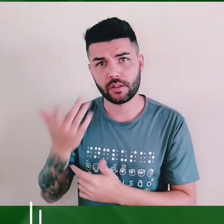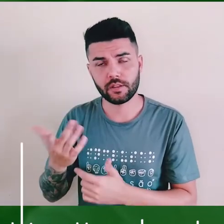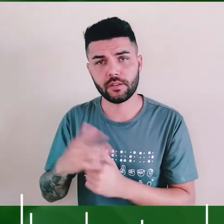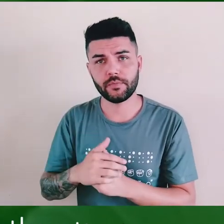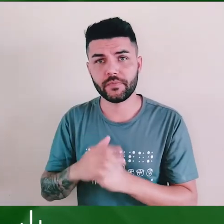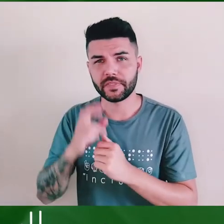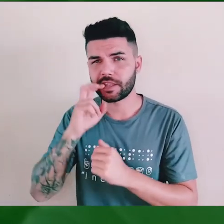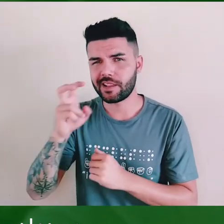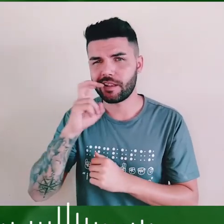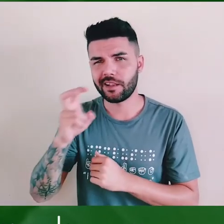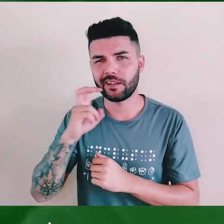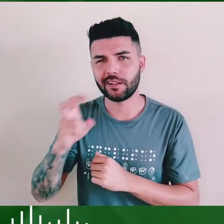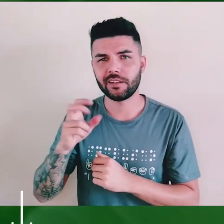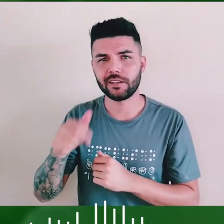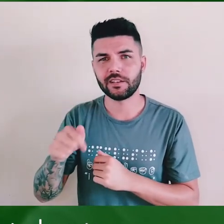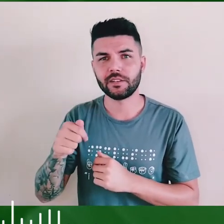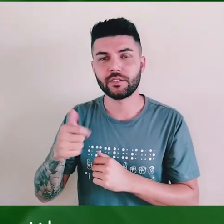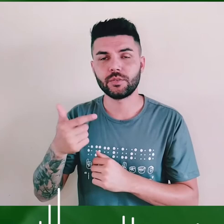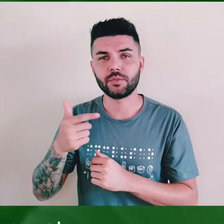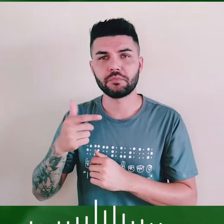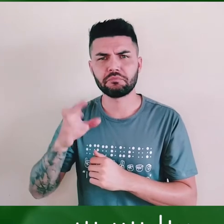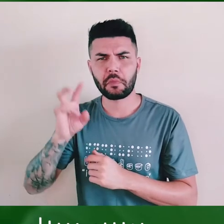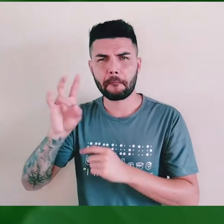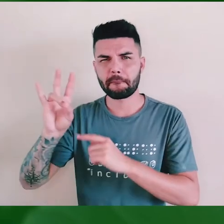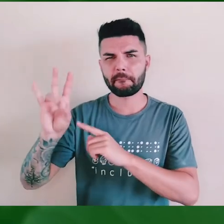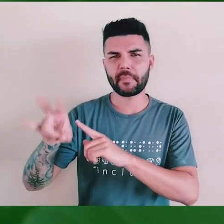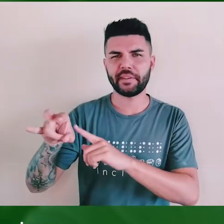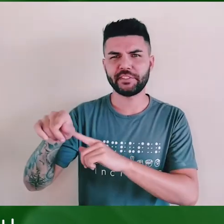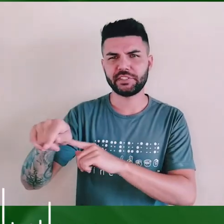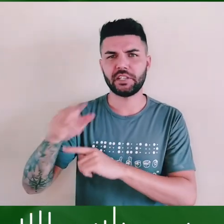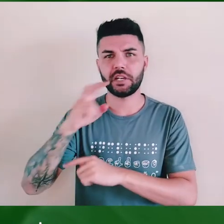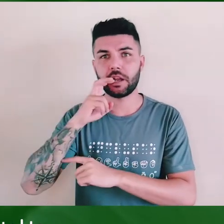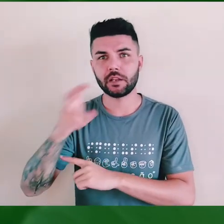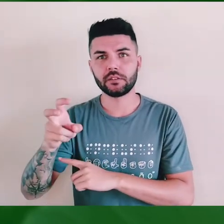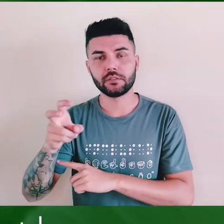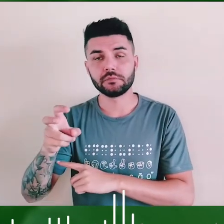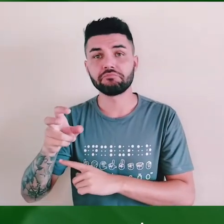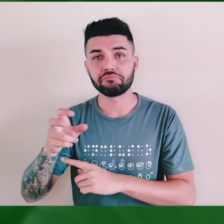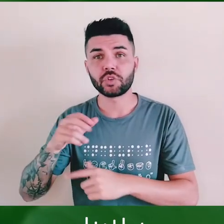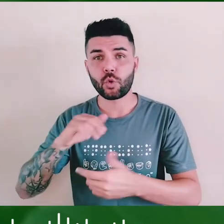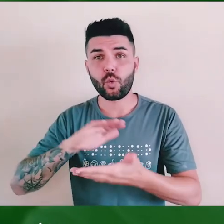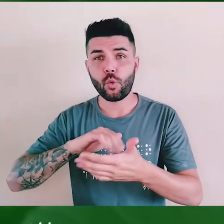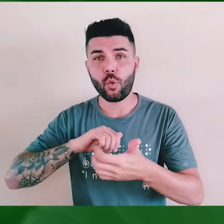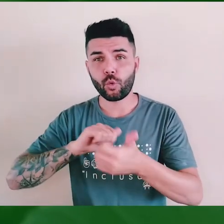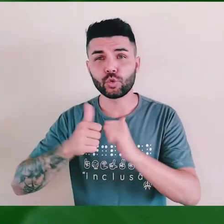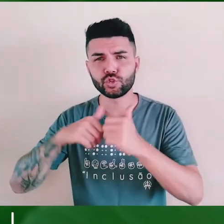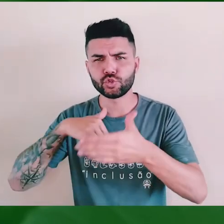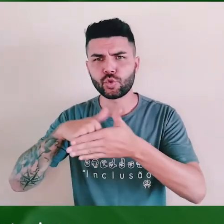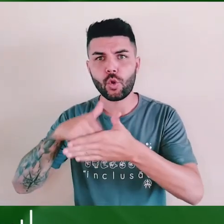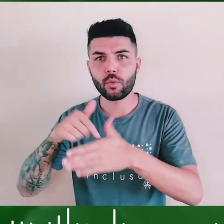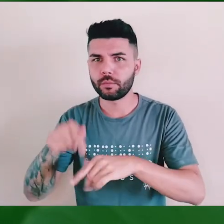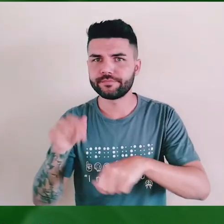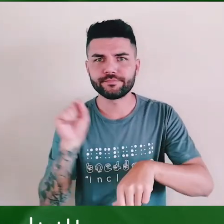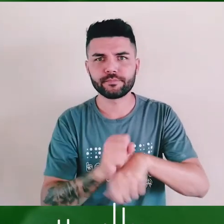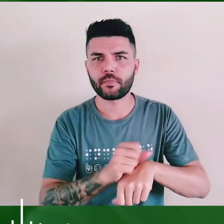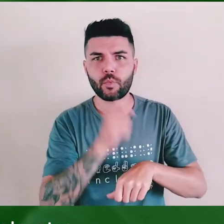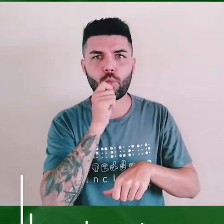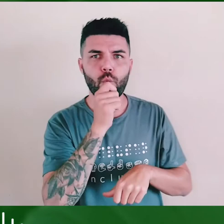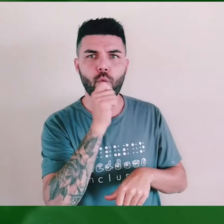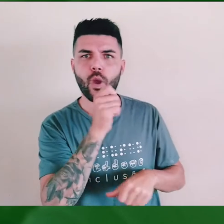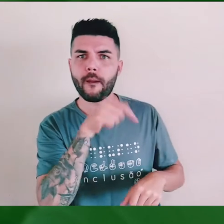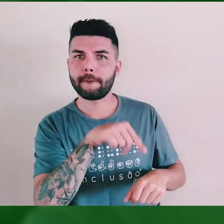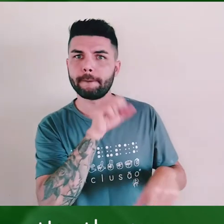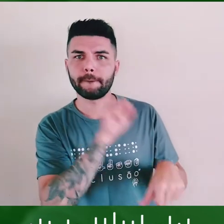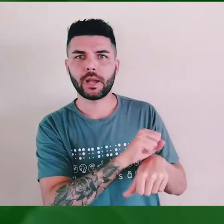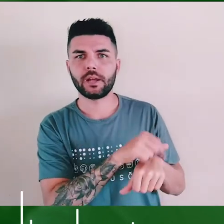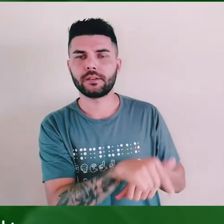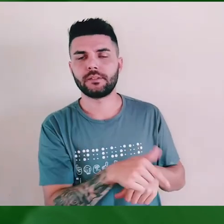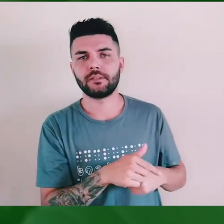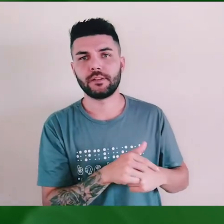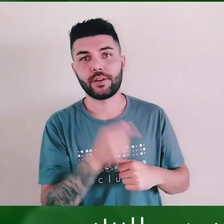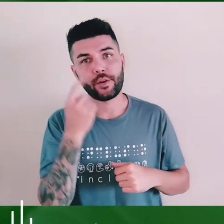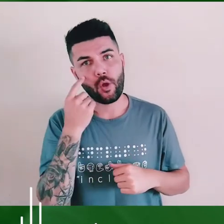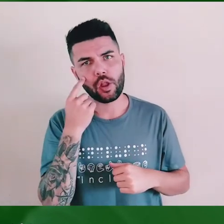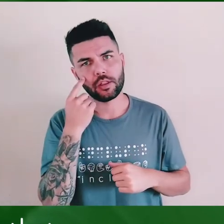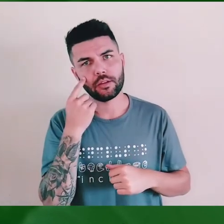ninguém aceita mais. Hoje o jogo para, então assim, de uns 3-4 anos pra cá a gente evoluiu